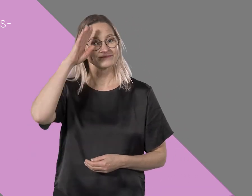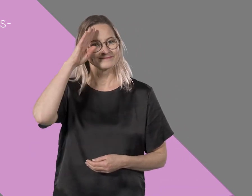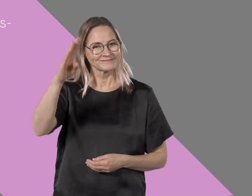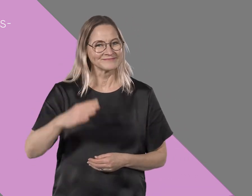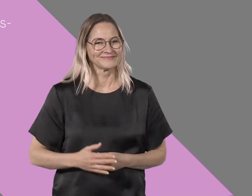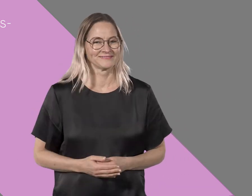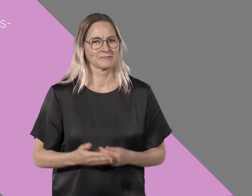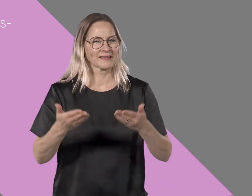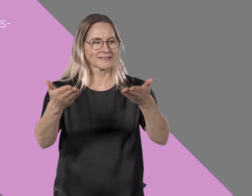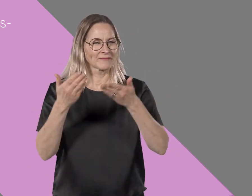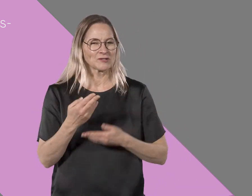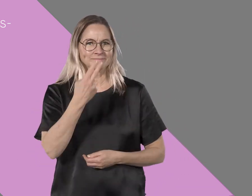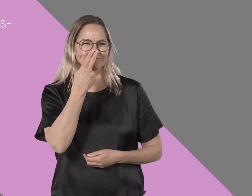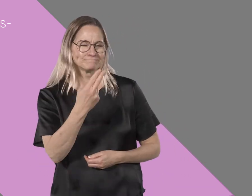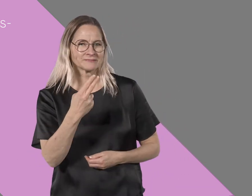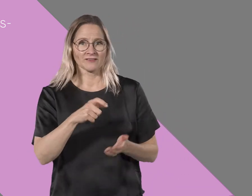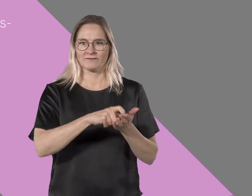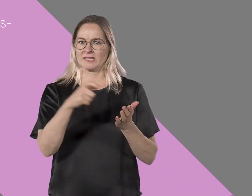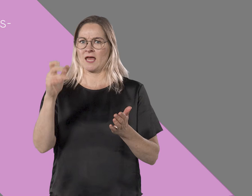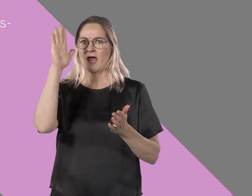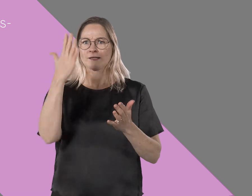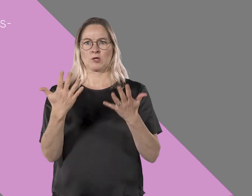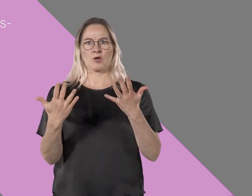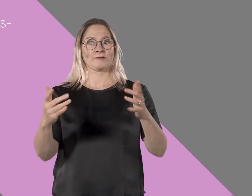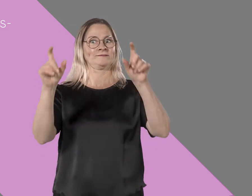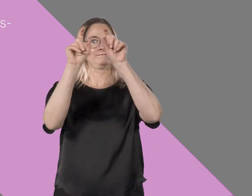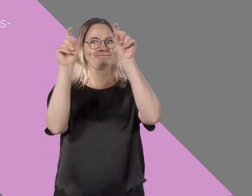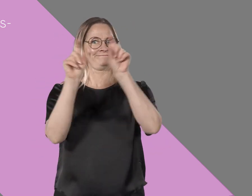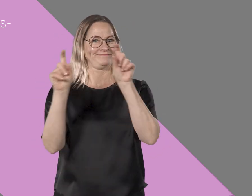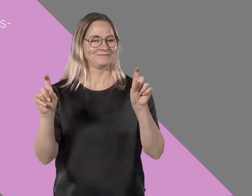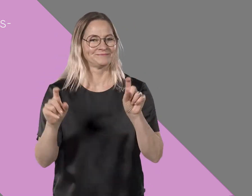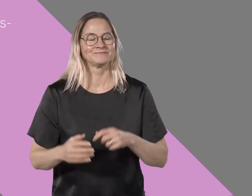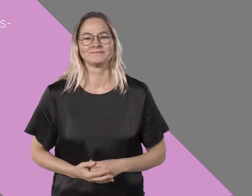Hei! Tervetuloa viikon ajankohtaisten aiheiden pariin.